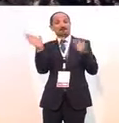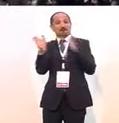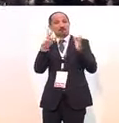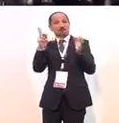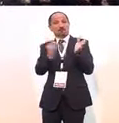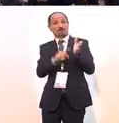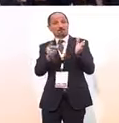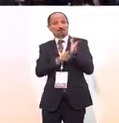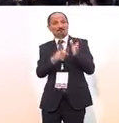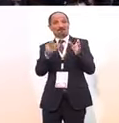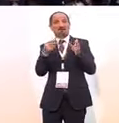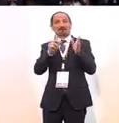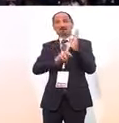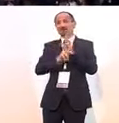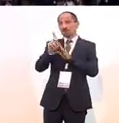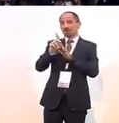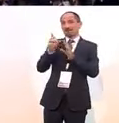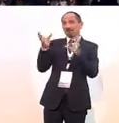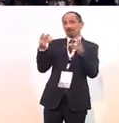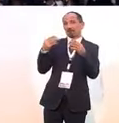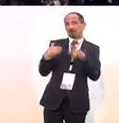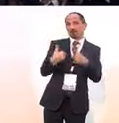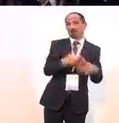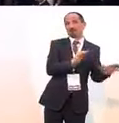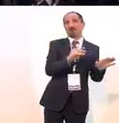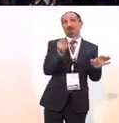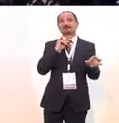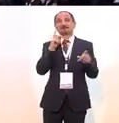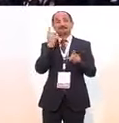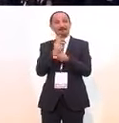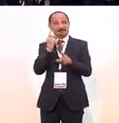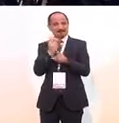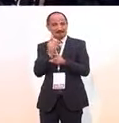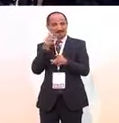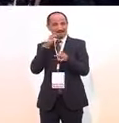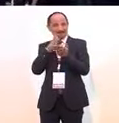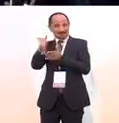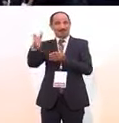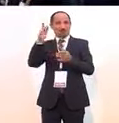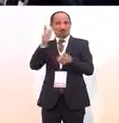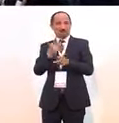rivelerà effimera, se in Italia non nascerà un nuovo senso del dovere: proponiamo il servizio